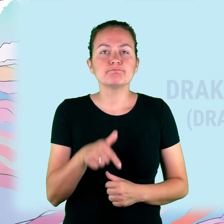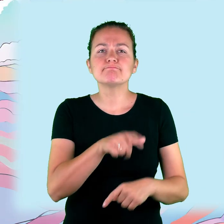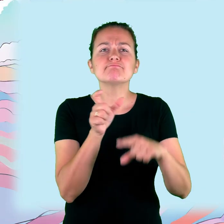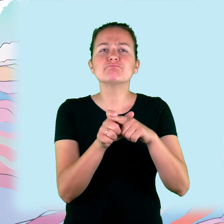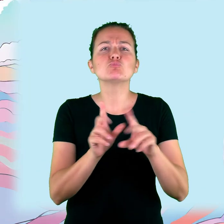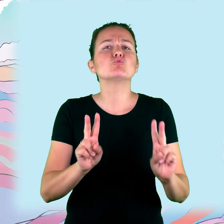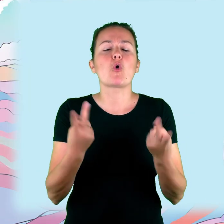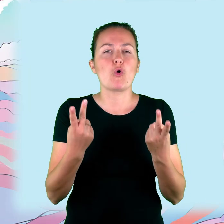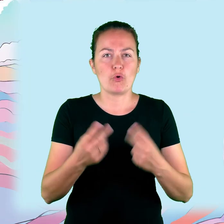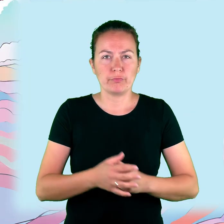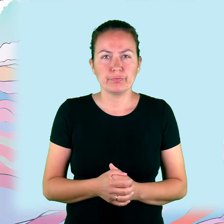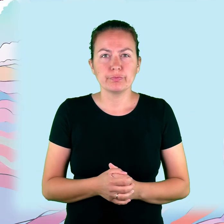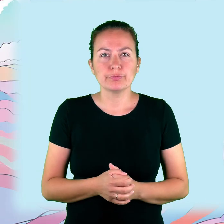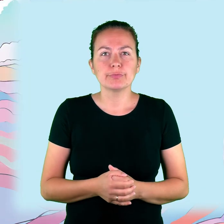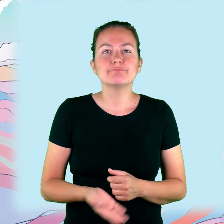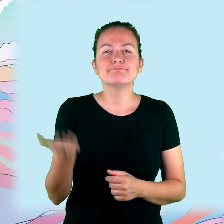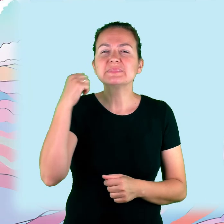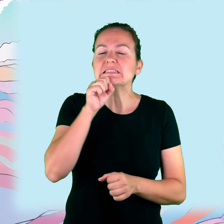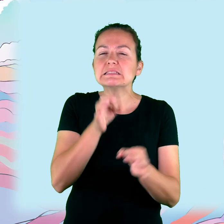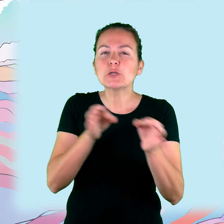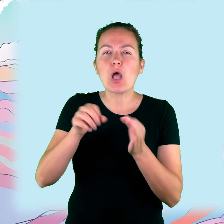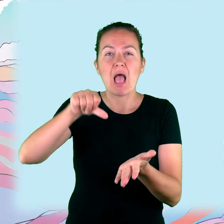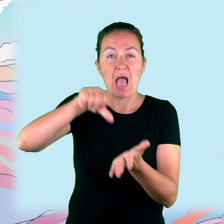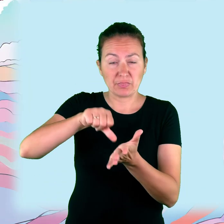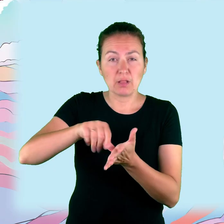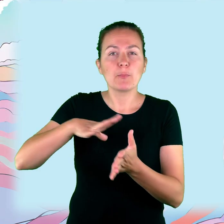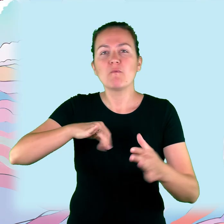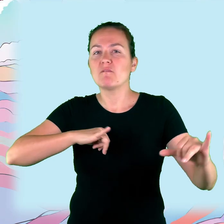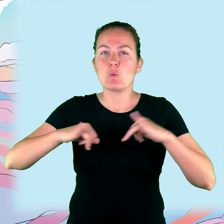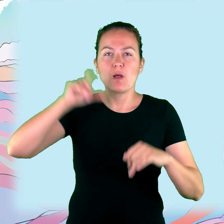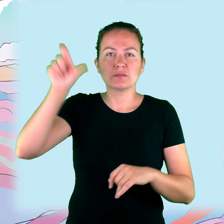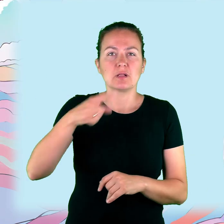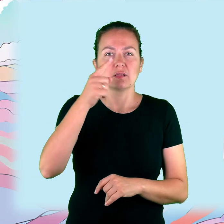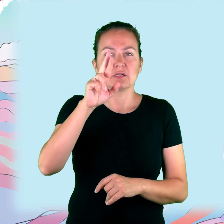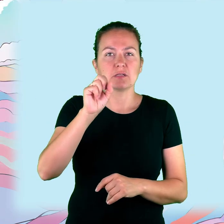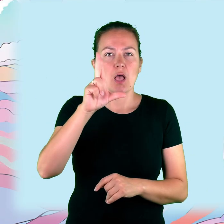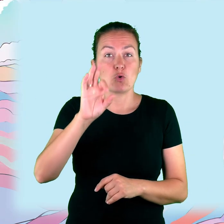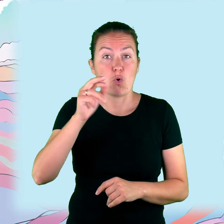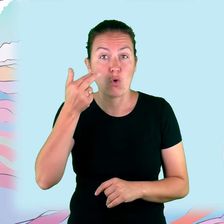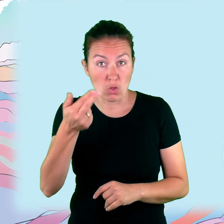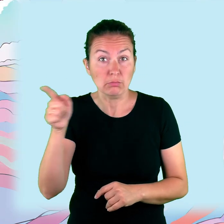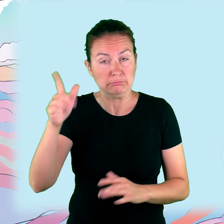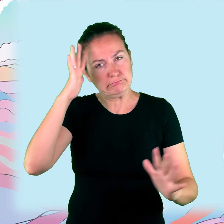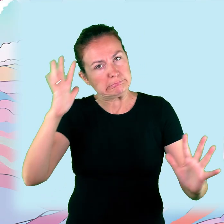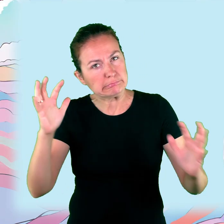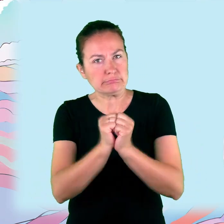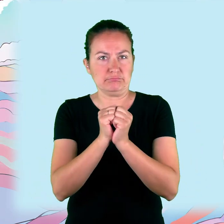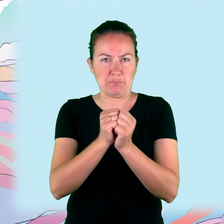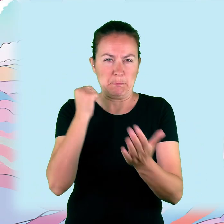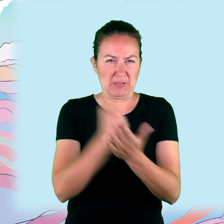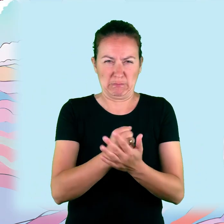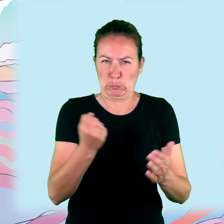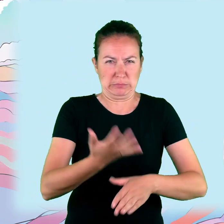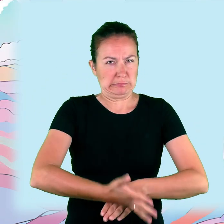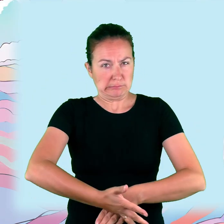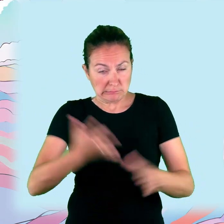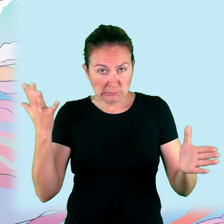Pochodzenie: W starożytnych Atenach rządził Drakon, który stworzył surowe prawo.